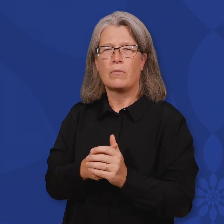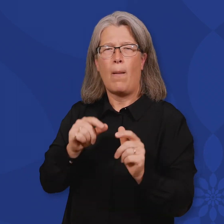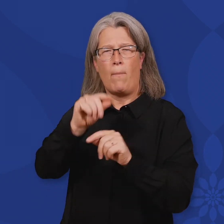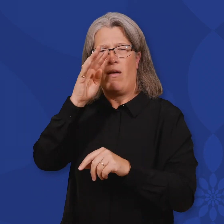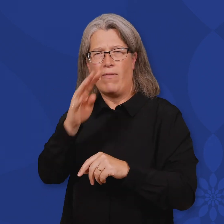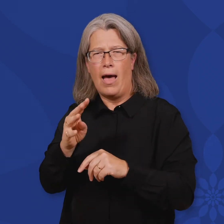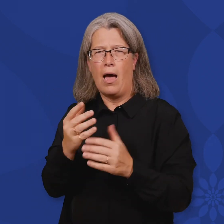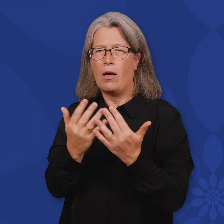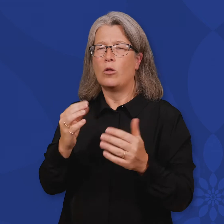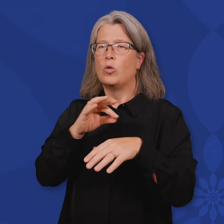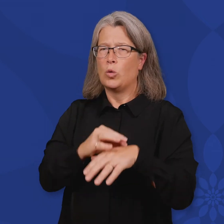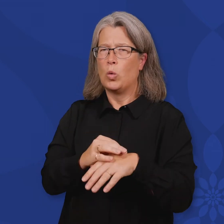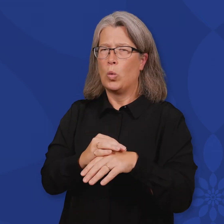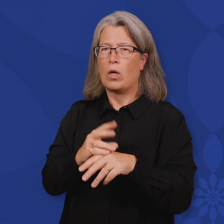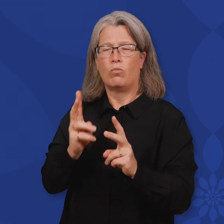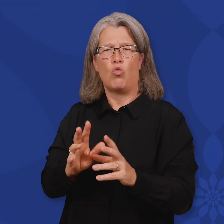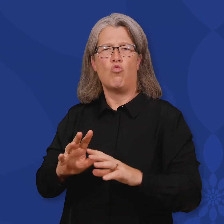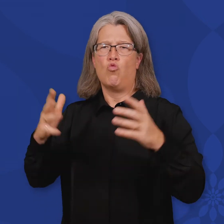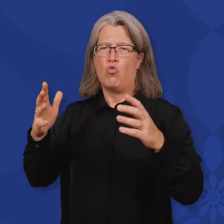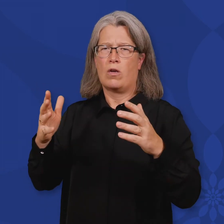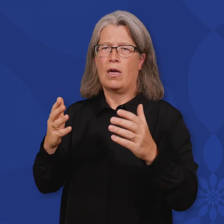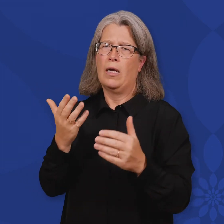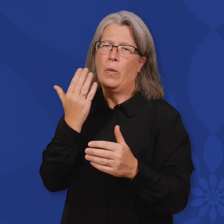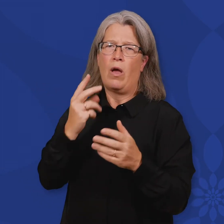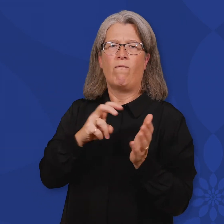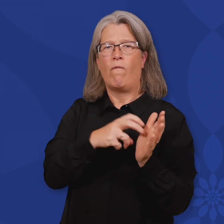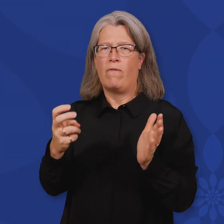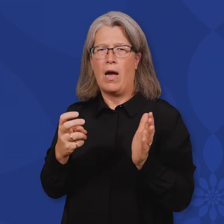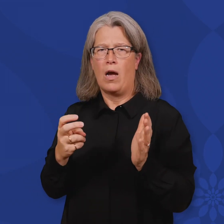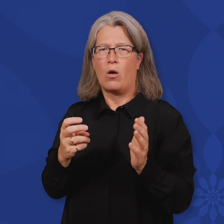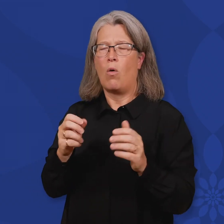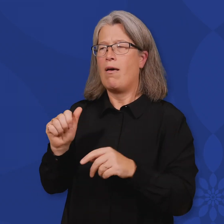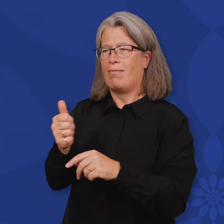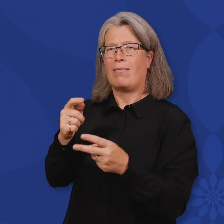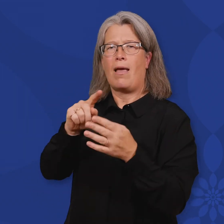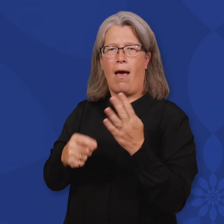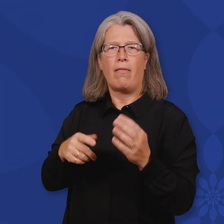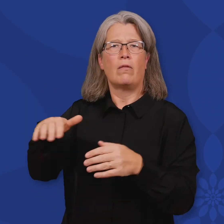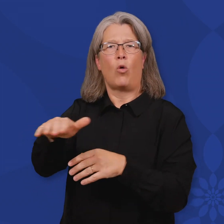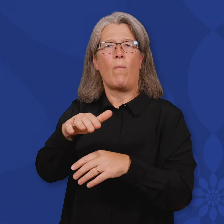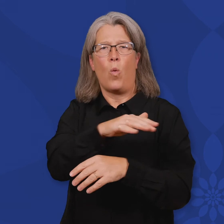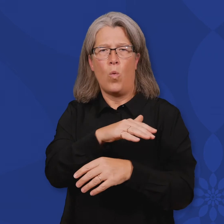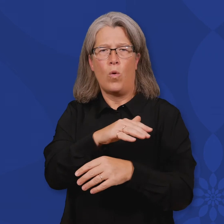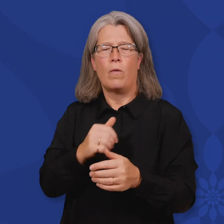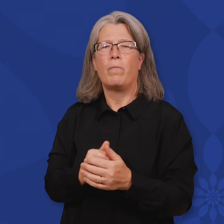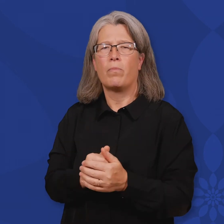Incidensen av sjukdomsfall har ökat också inom nio andra områden under de två senaste veckorna.